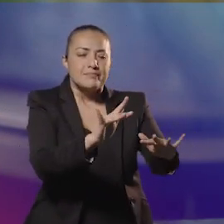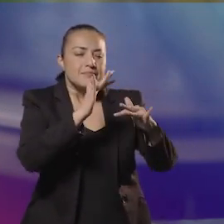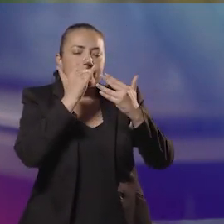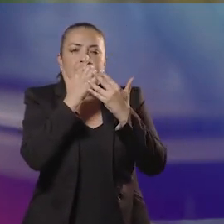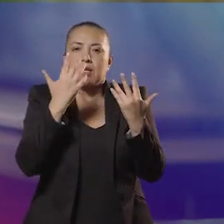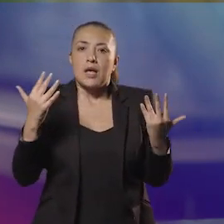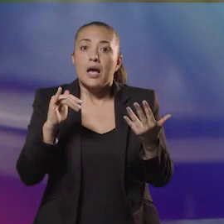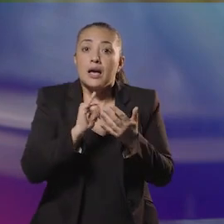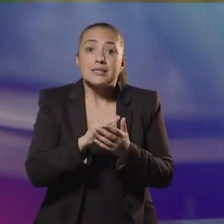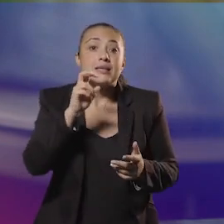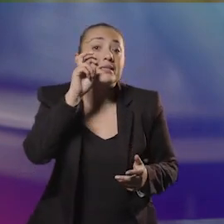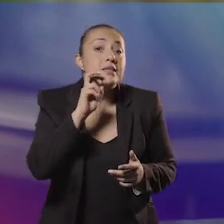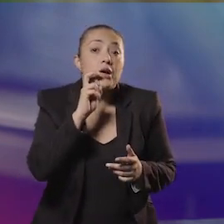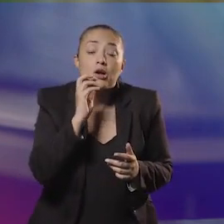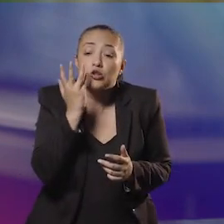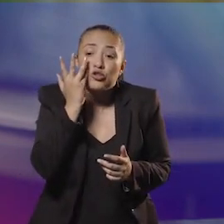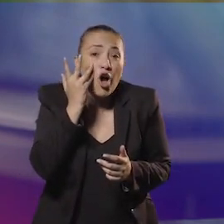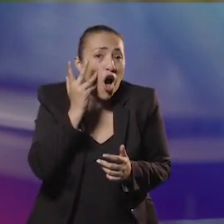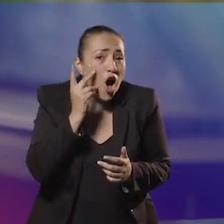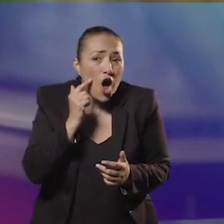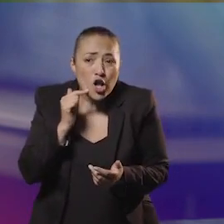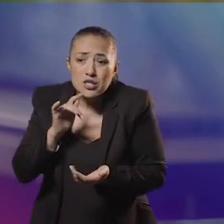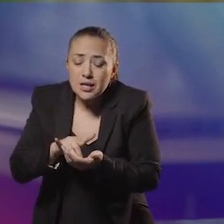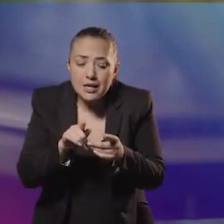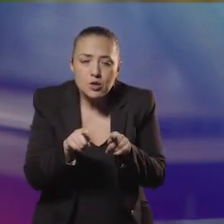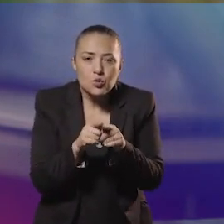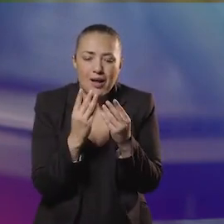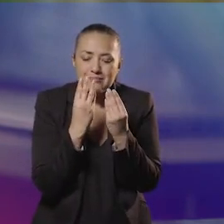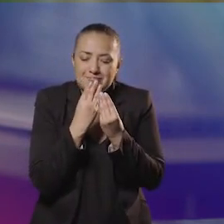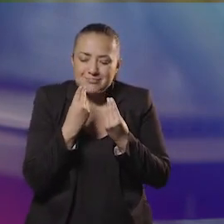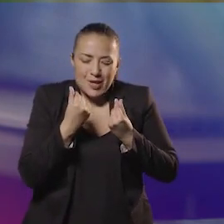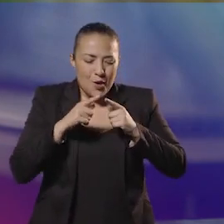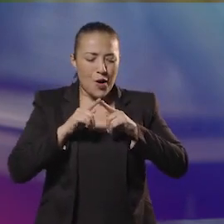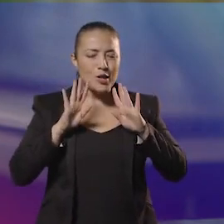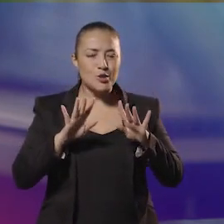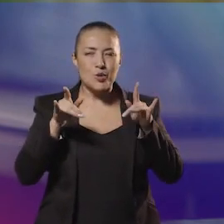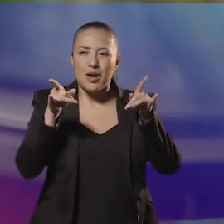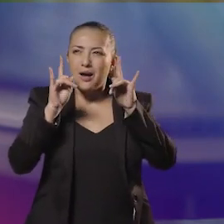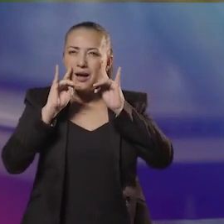la sexualidad tiene que ver con el plano diario y cotidiano de la sensualidad, que son los sentidos.